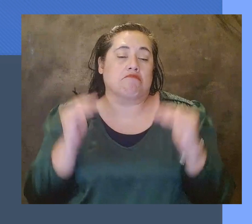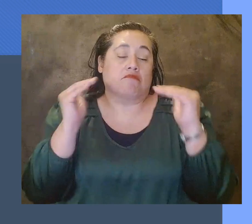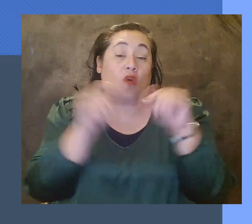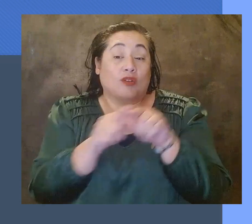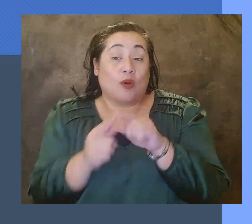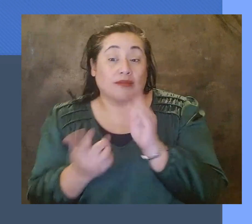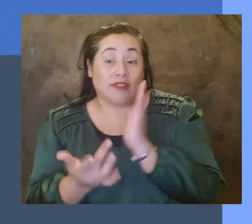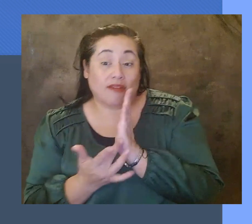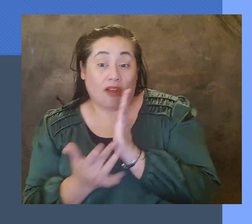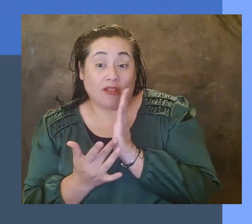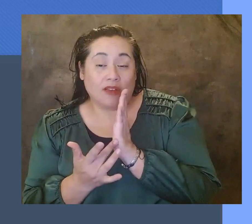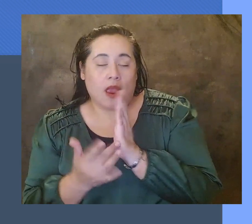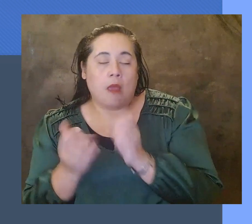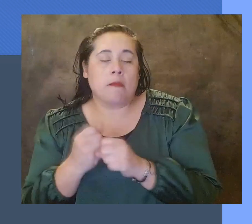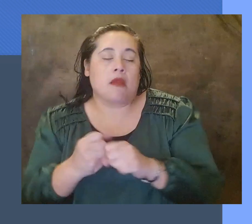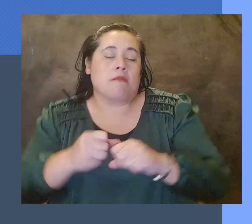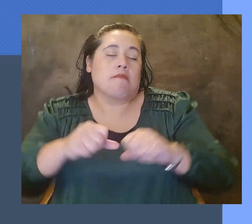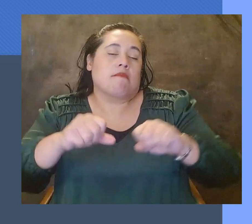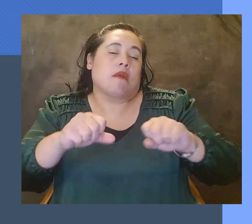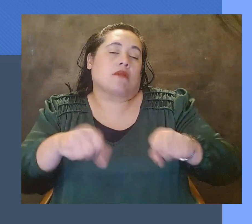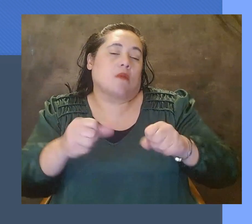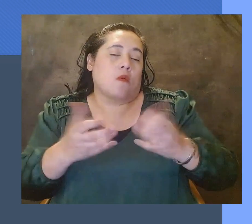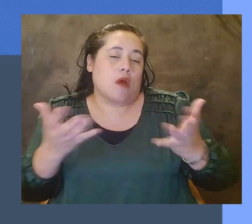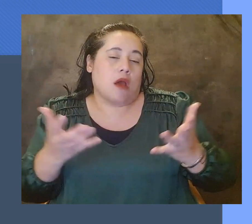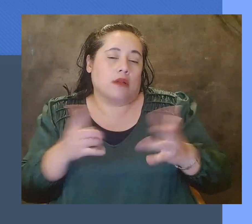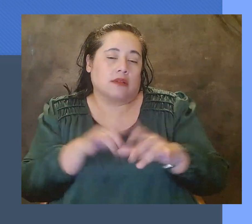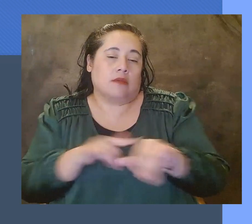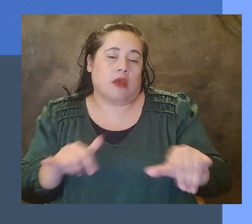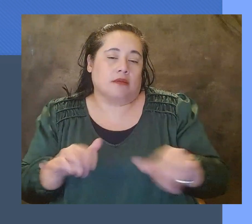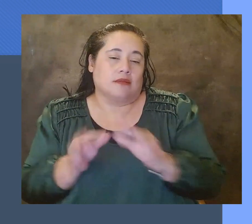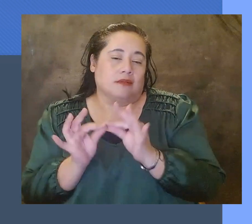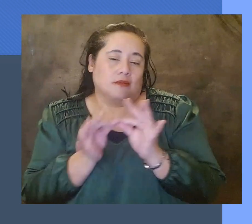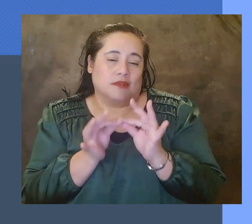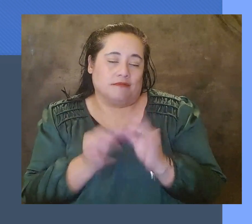la tecnología hizo posible a la interpretación simultánea.